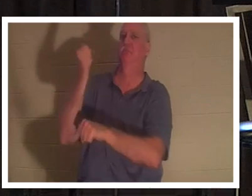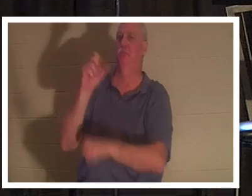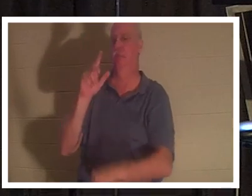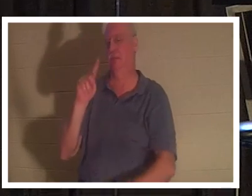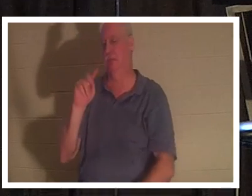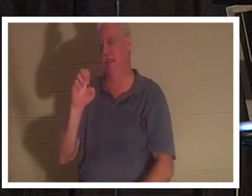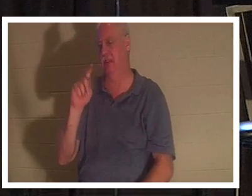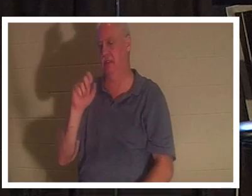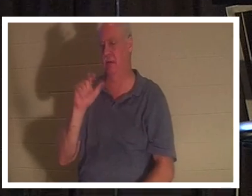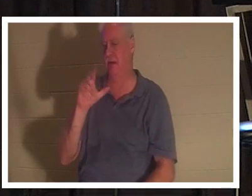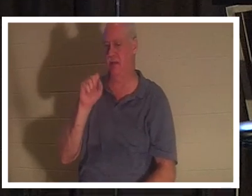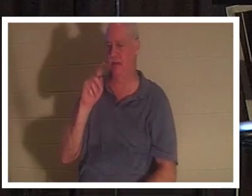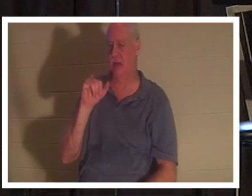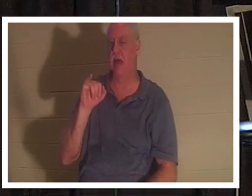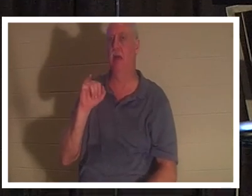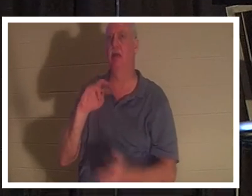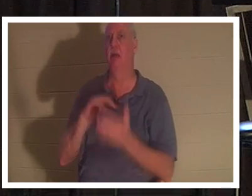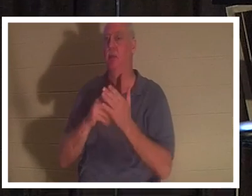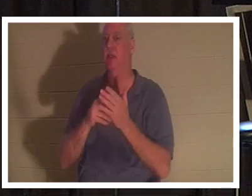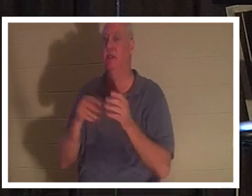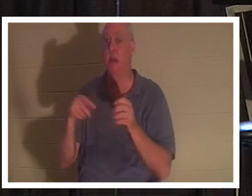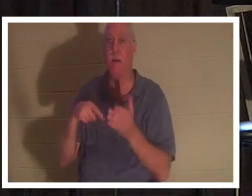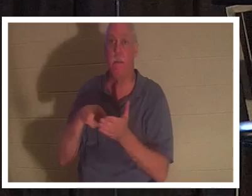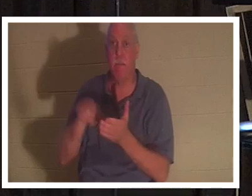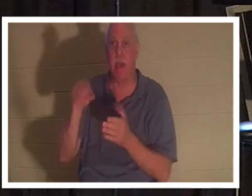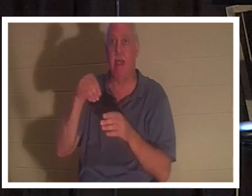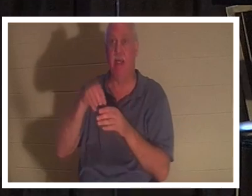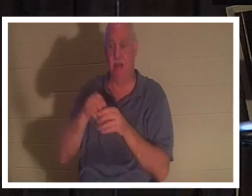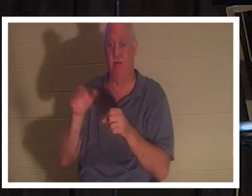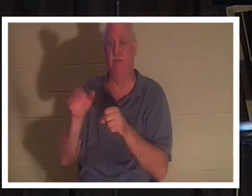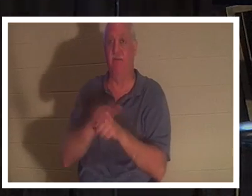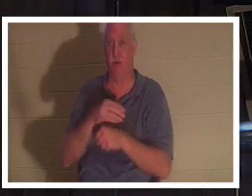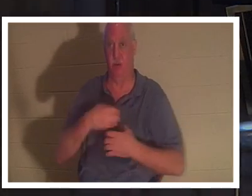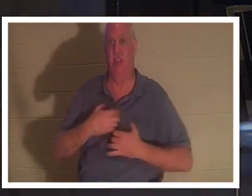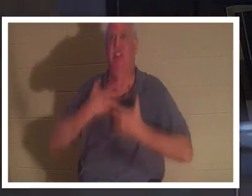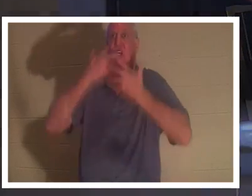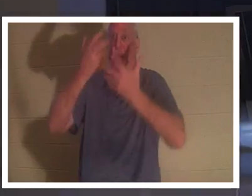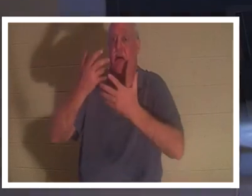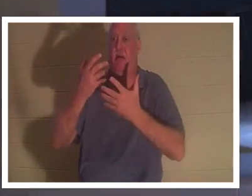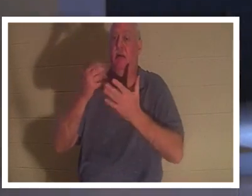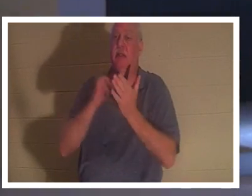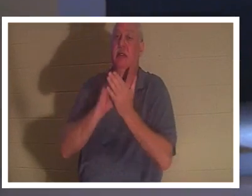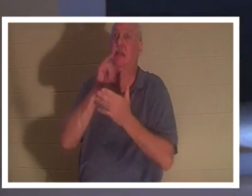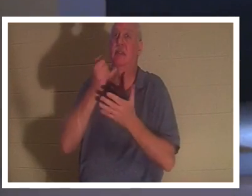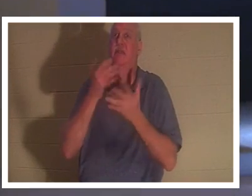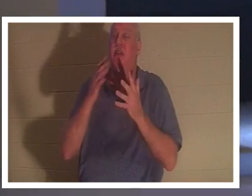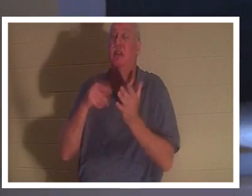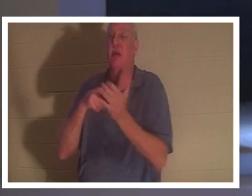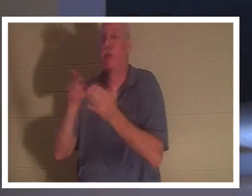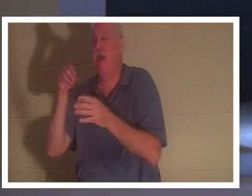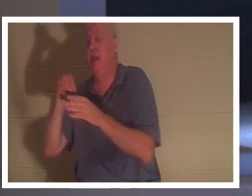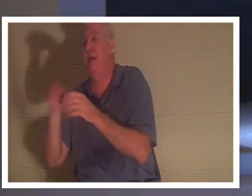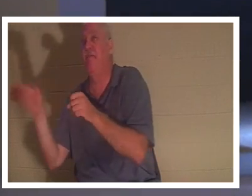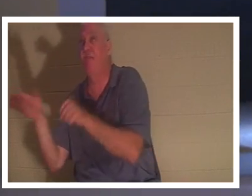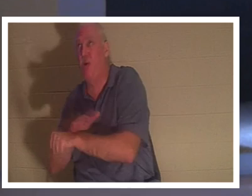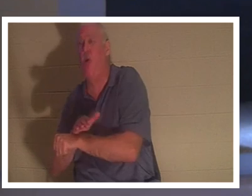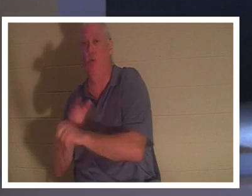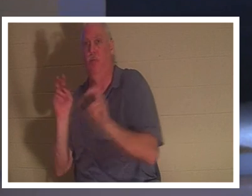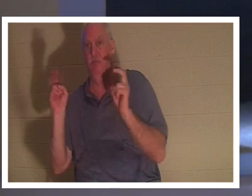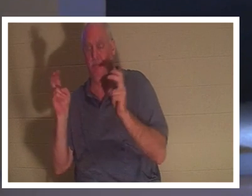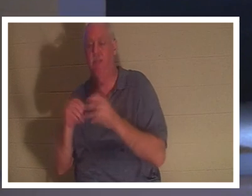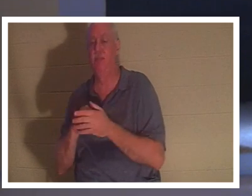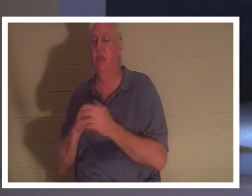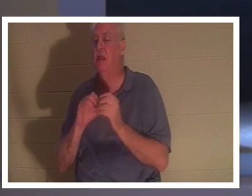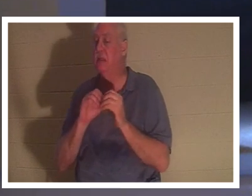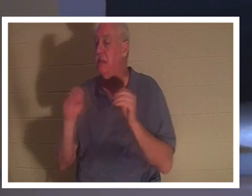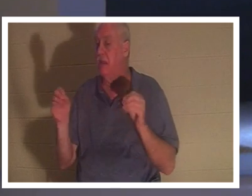शाब्दिक अर्थ है "पूर्ण भुगतान" यह समाप्त हो गया है! इसका पूरा भुगतान किया जाता है! ऐसा कुछ भी नहीं है जिसे आप इसमें जोड़ सकें